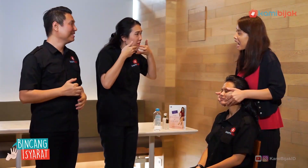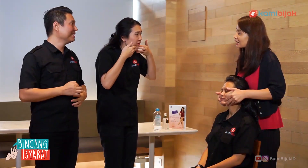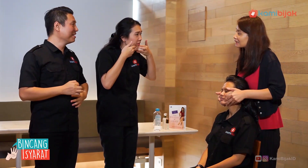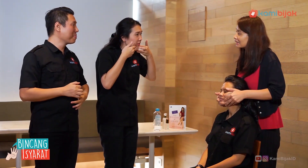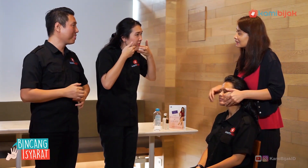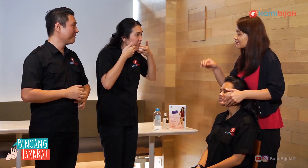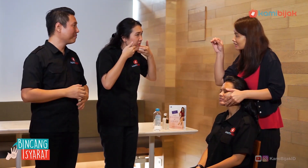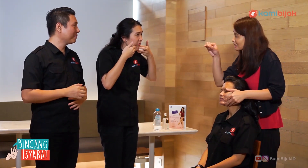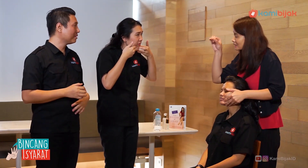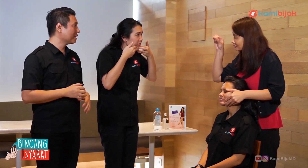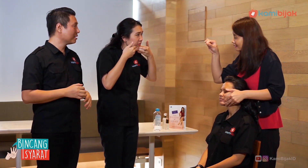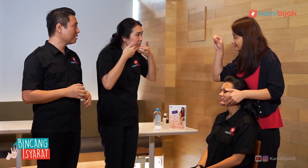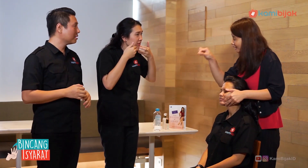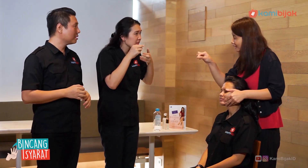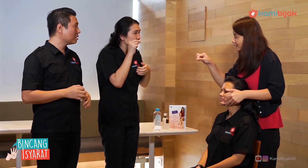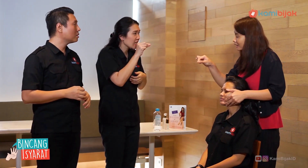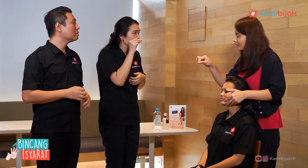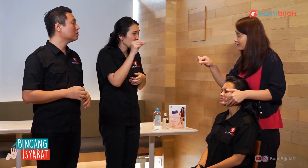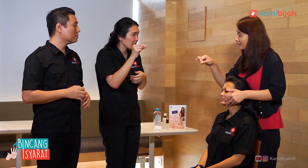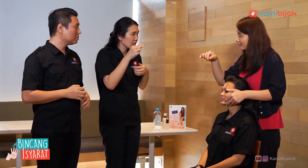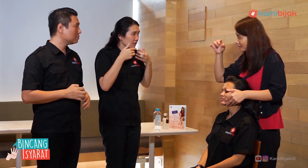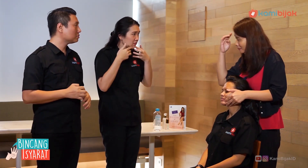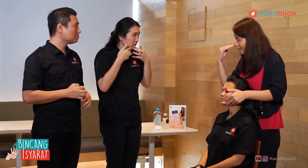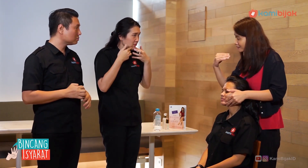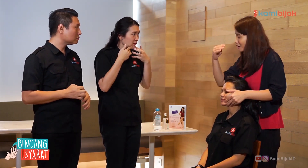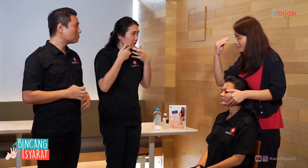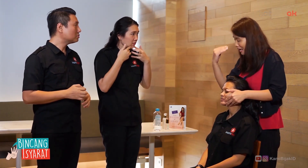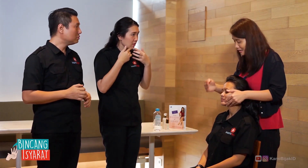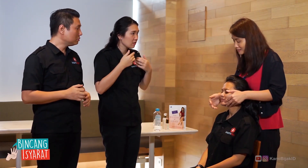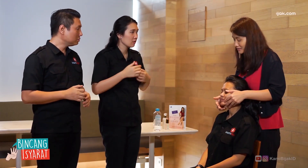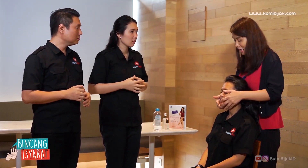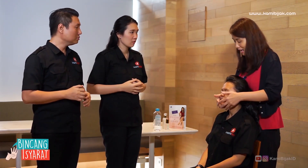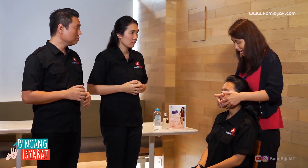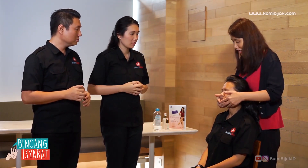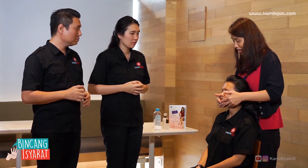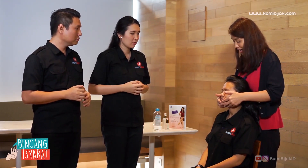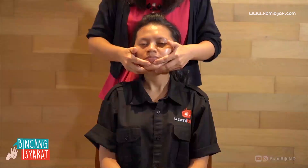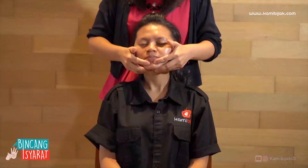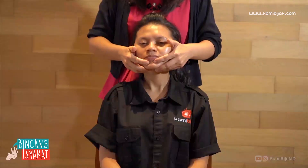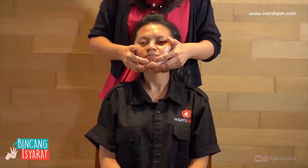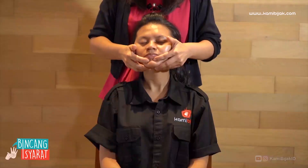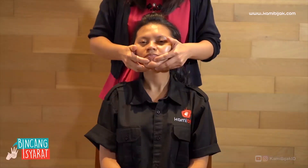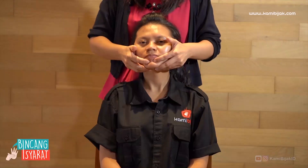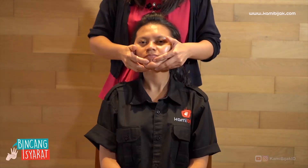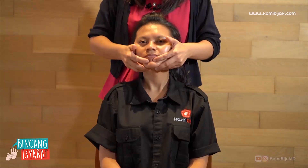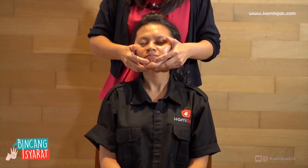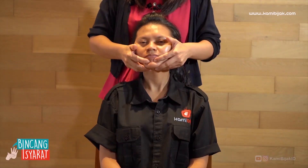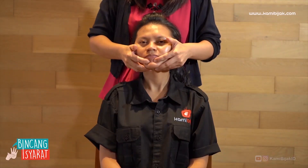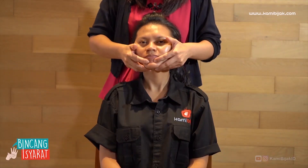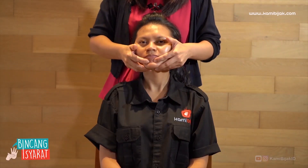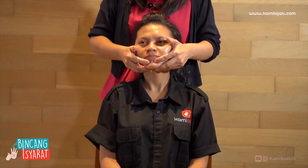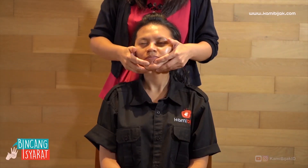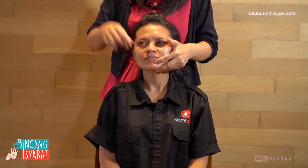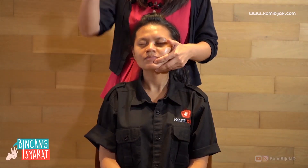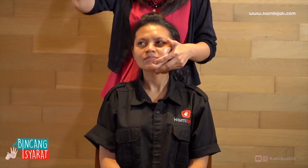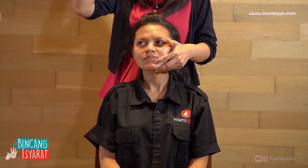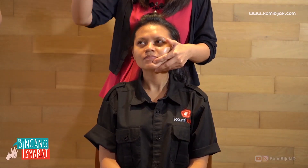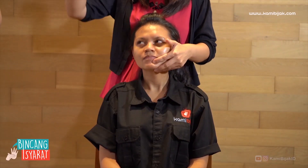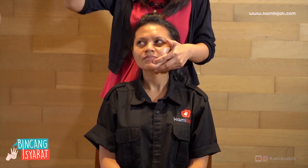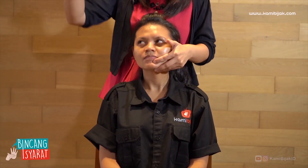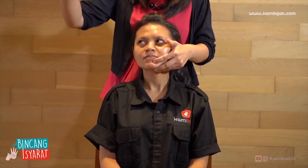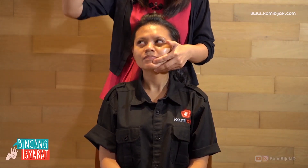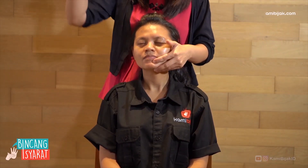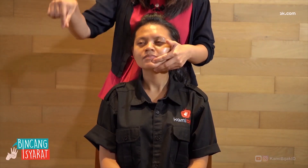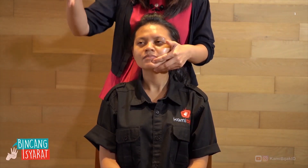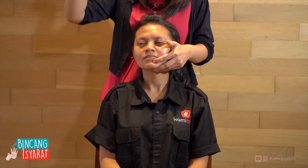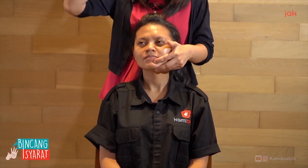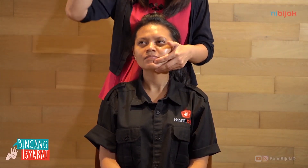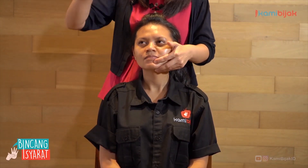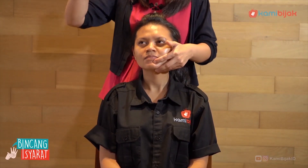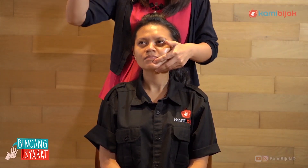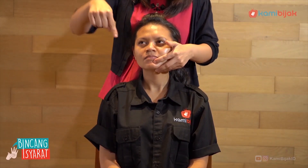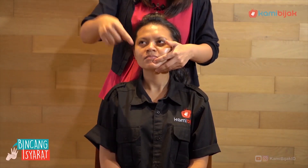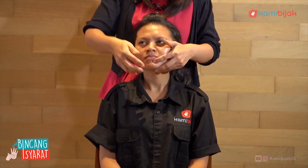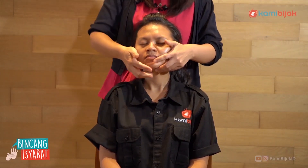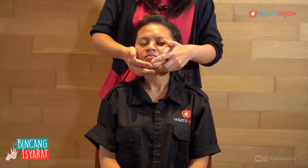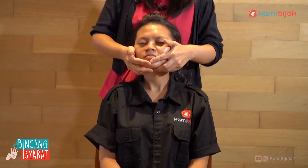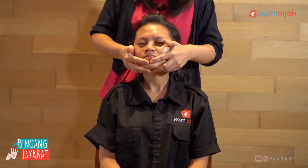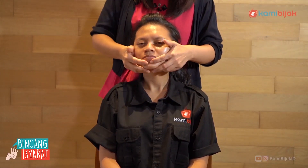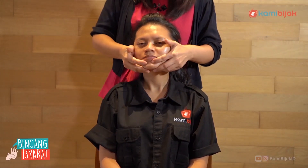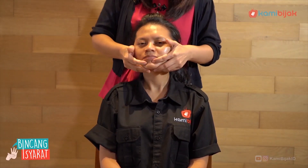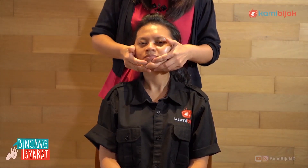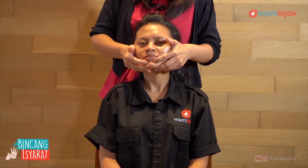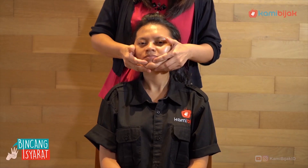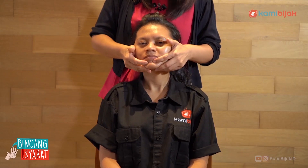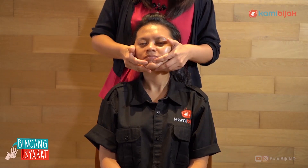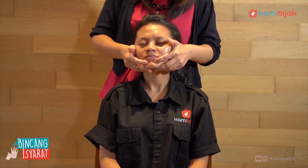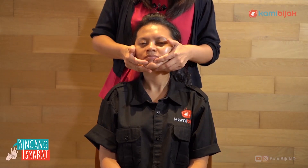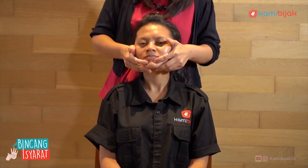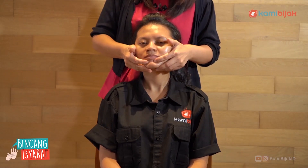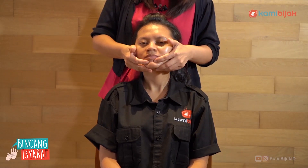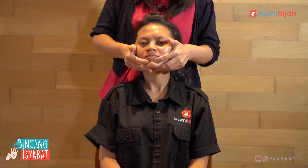Menekankan titik-titik supaya tidak tegang dan otot kencang.